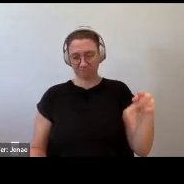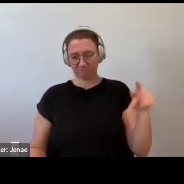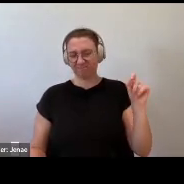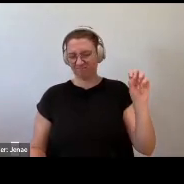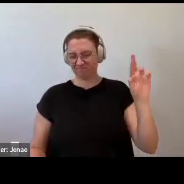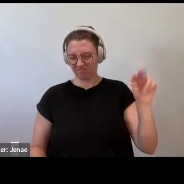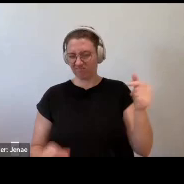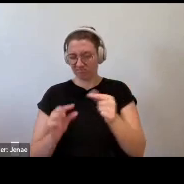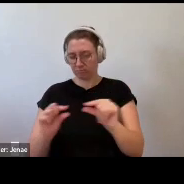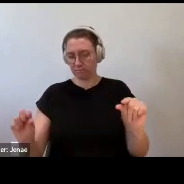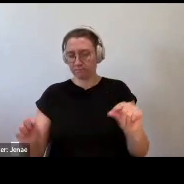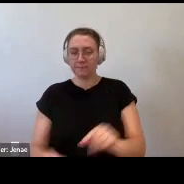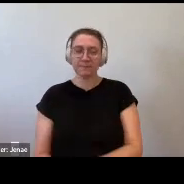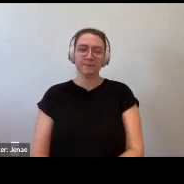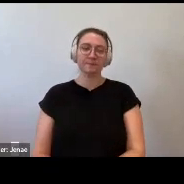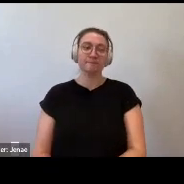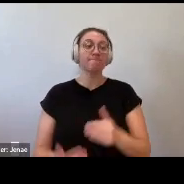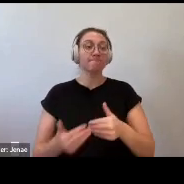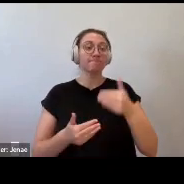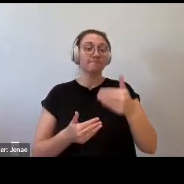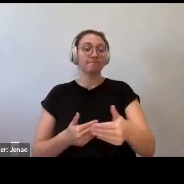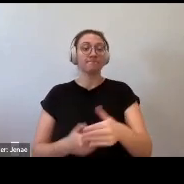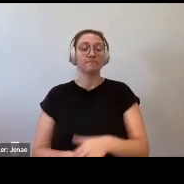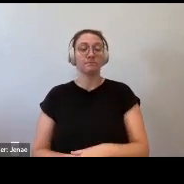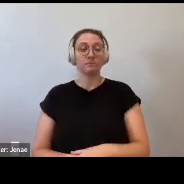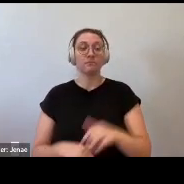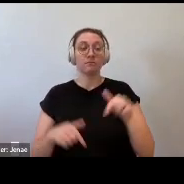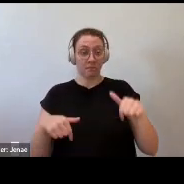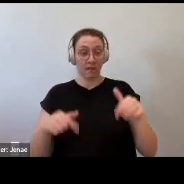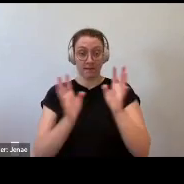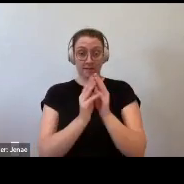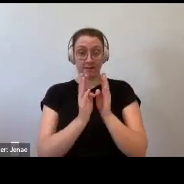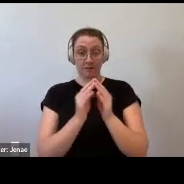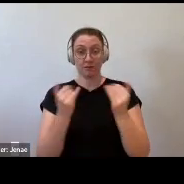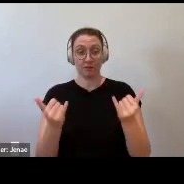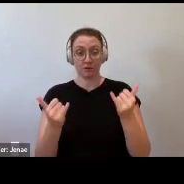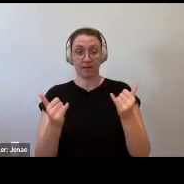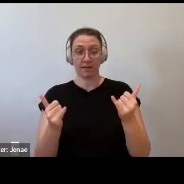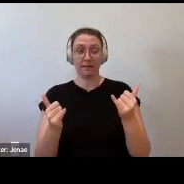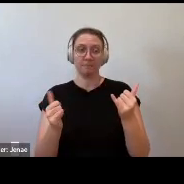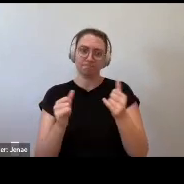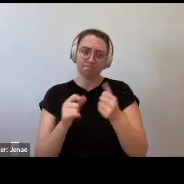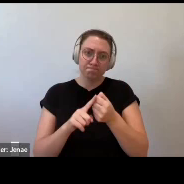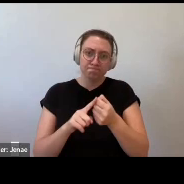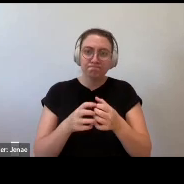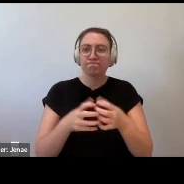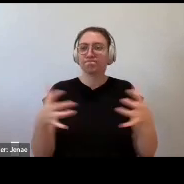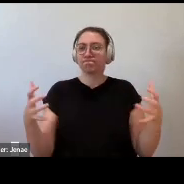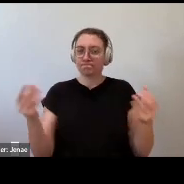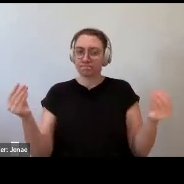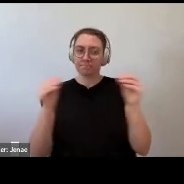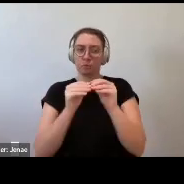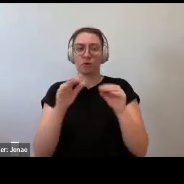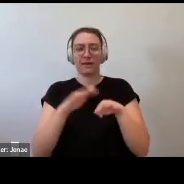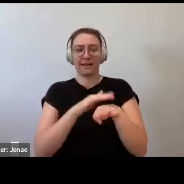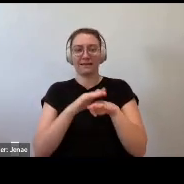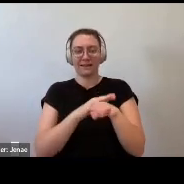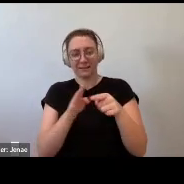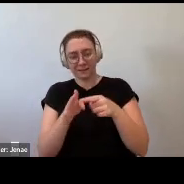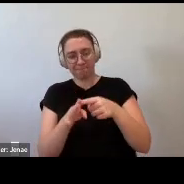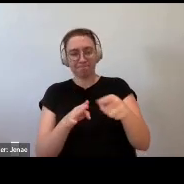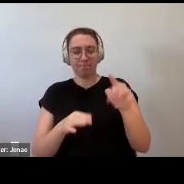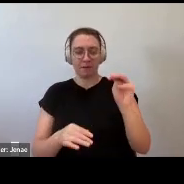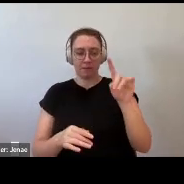Siguiente diapositiva: En nuestra sesión de hoy, "Ampliando el acceso a medios especializados para educadores y familias",